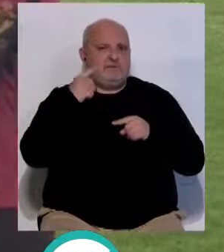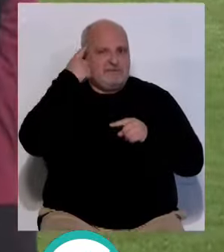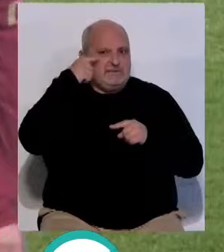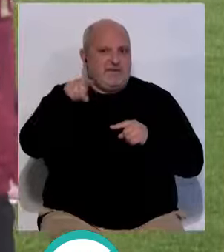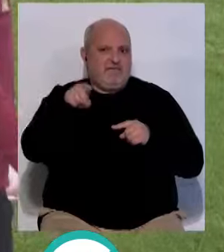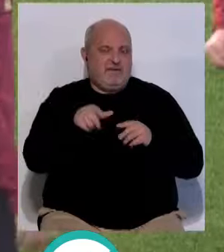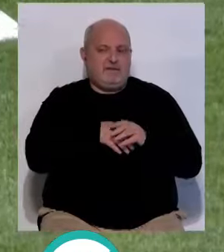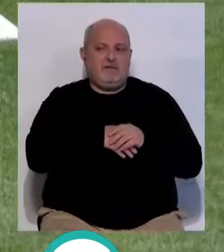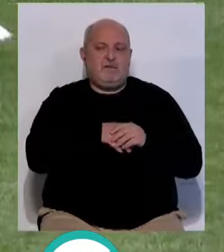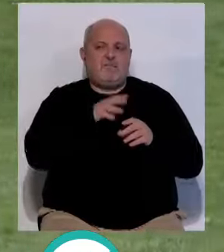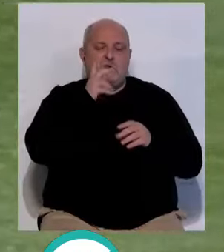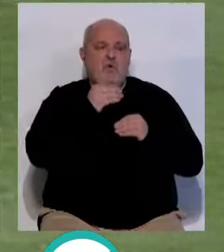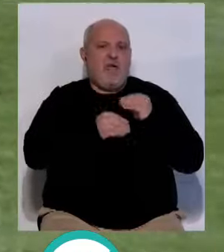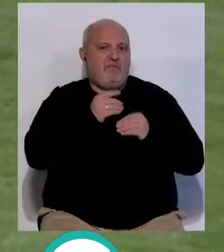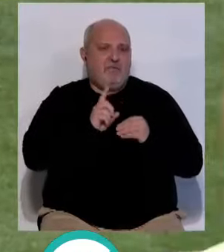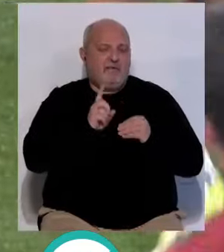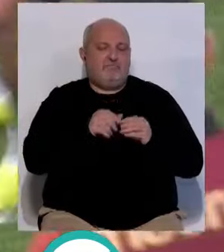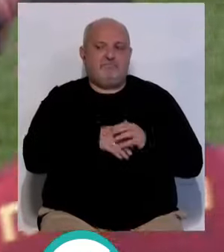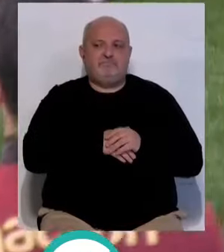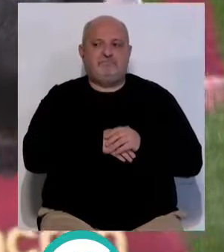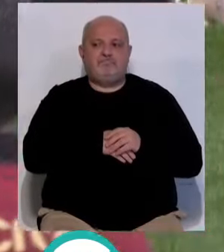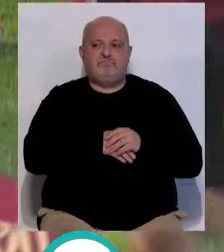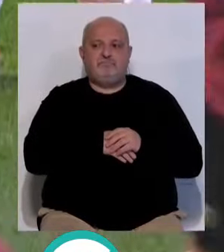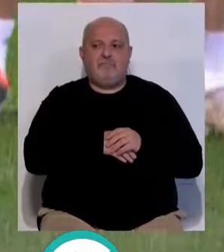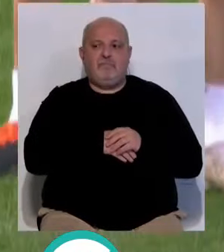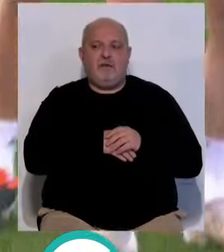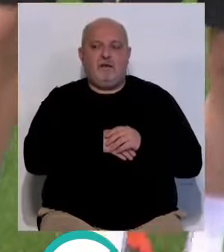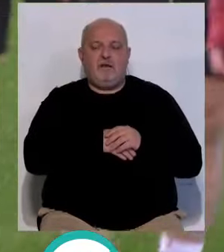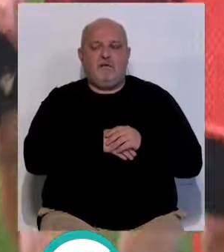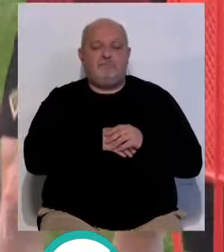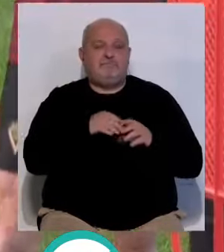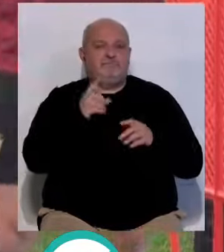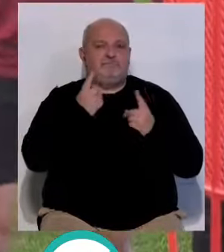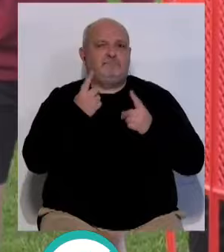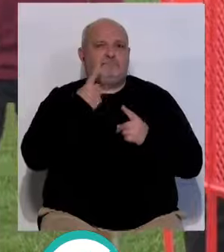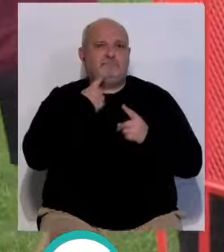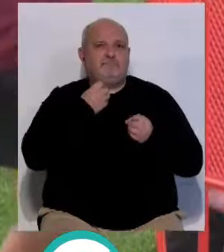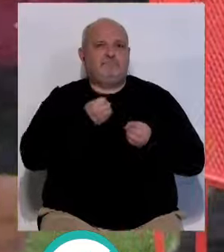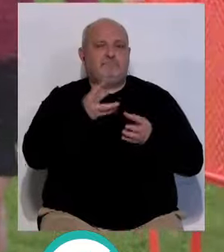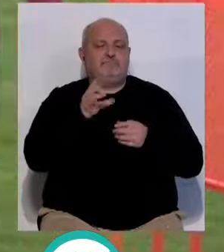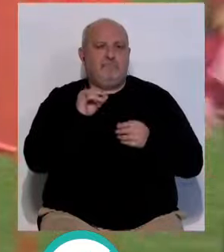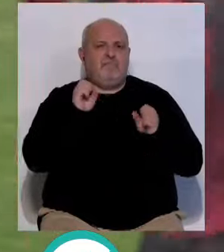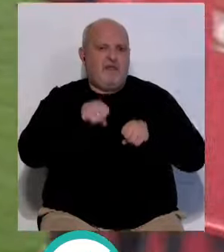y sabrá por no lo hace pero llama la atención hay quien te pueda decir Rubén Sí vale En ese sentido